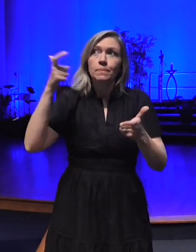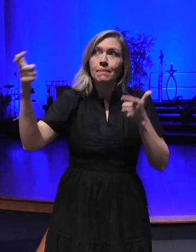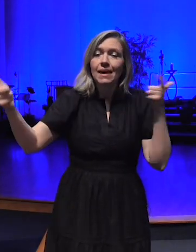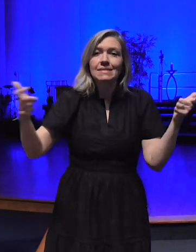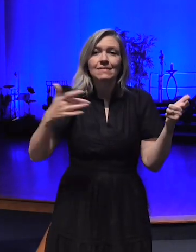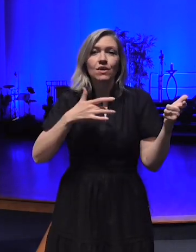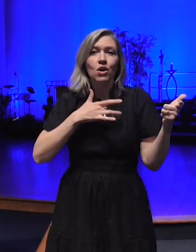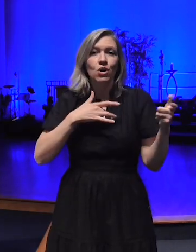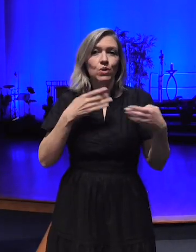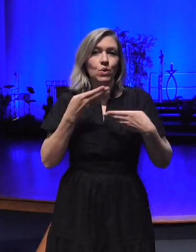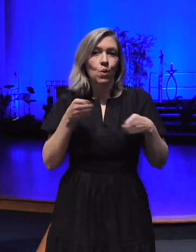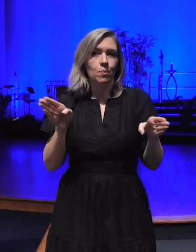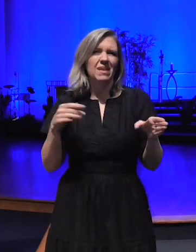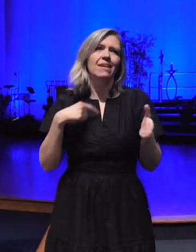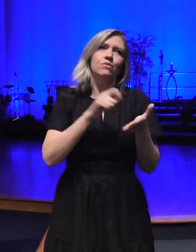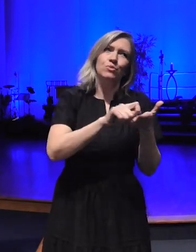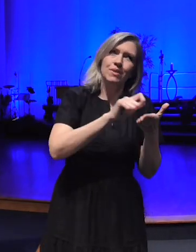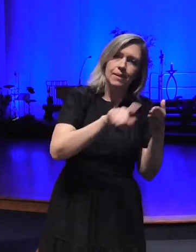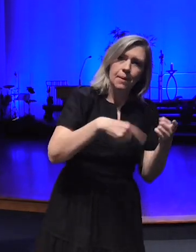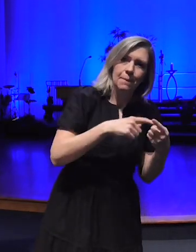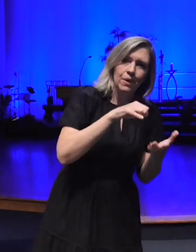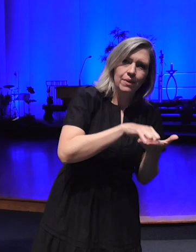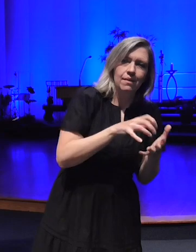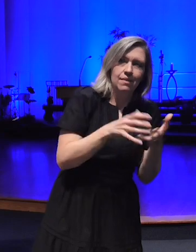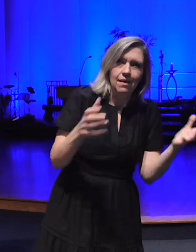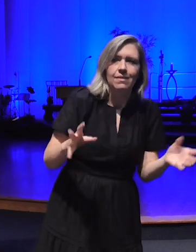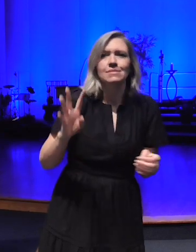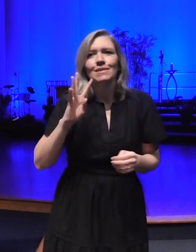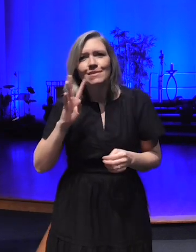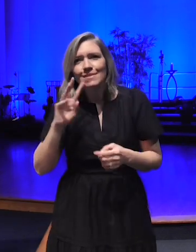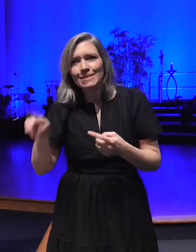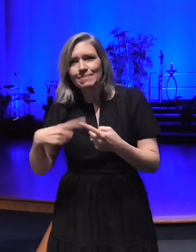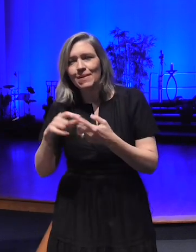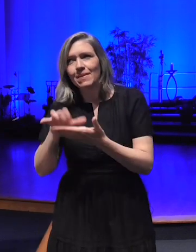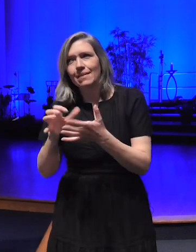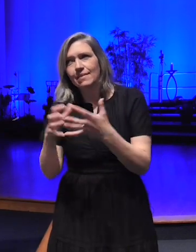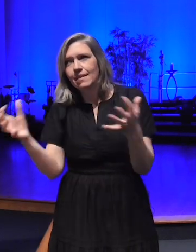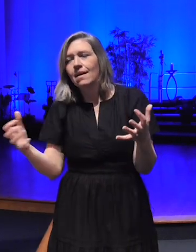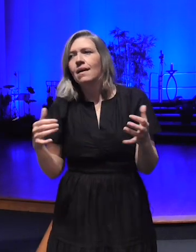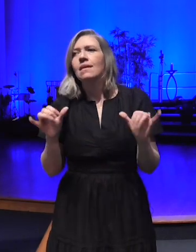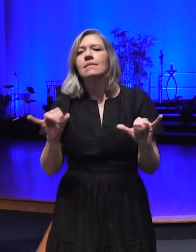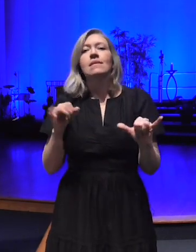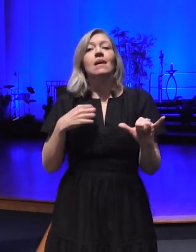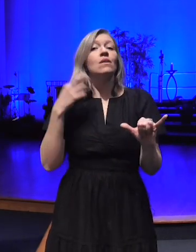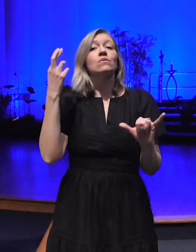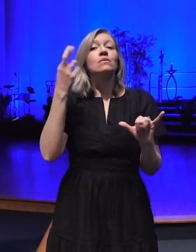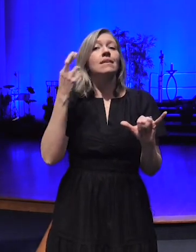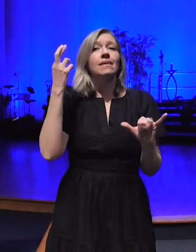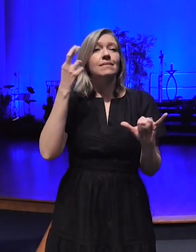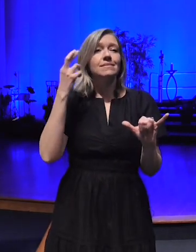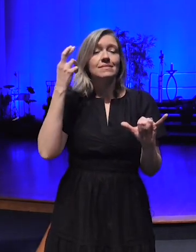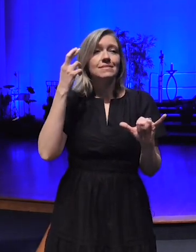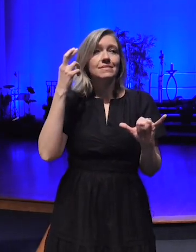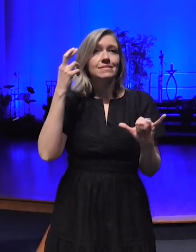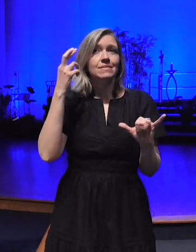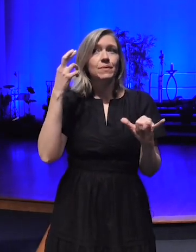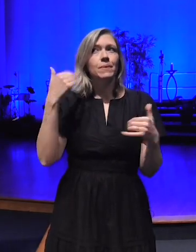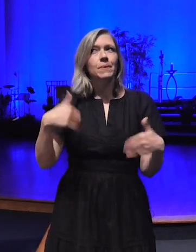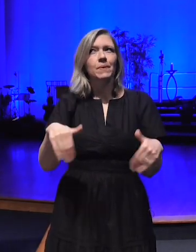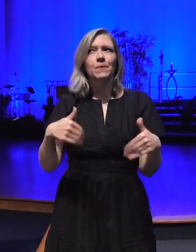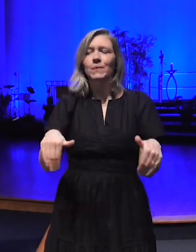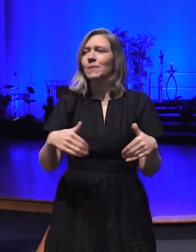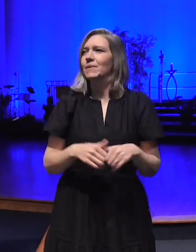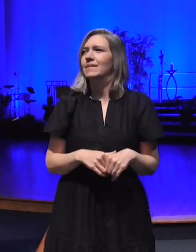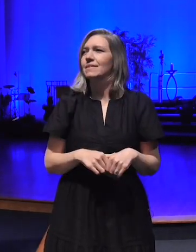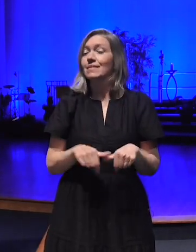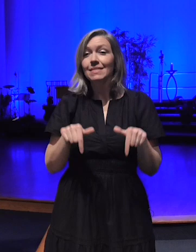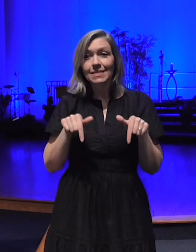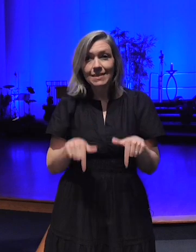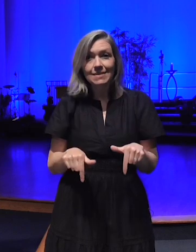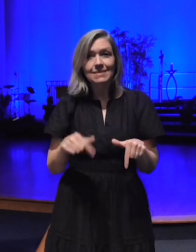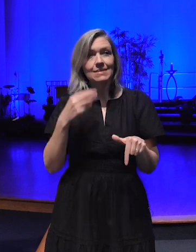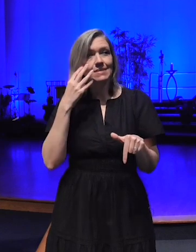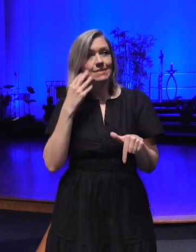Hablé mucho sobre todo. de repente me di cuenta ah ahora que en esta experiencia me doy cuenta de que